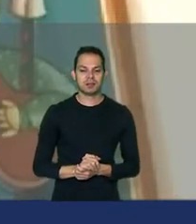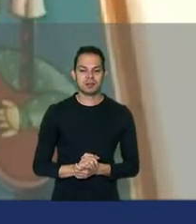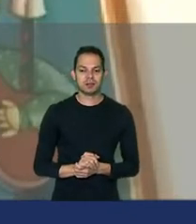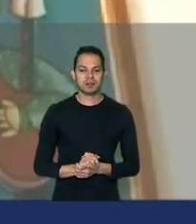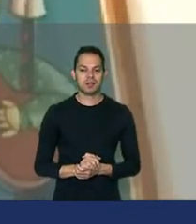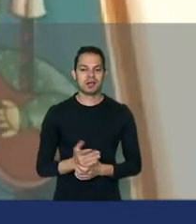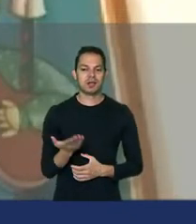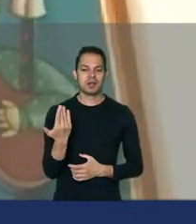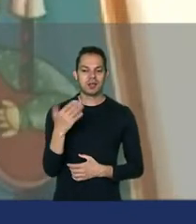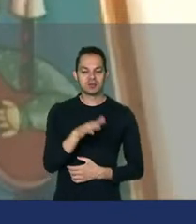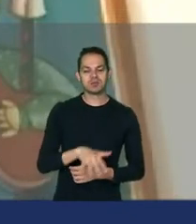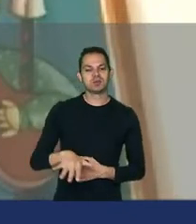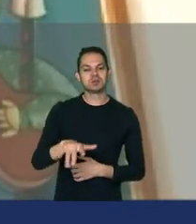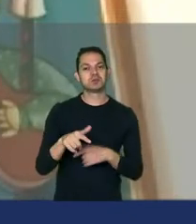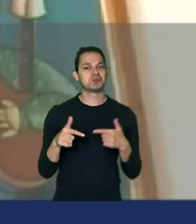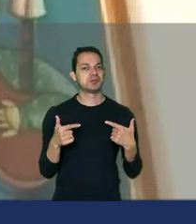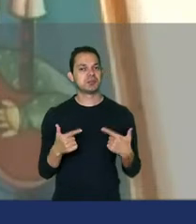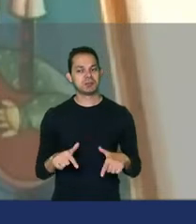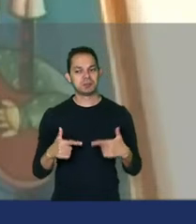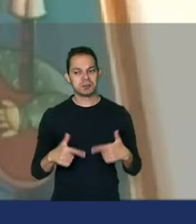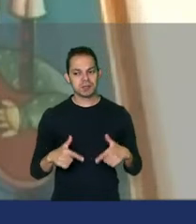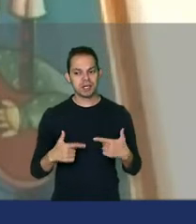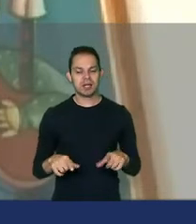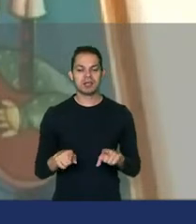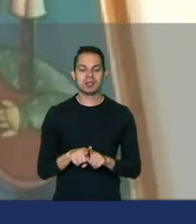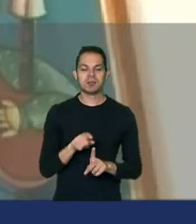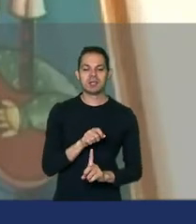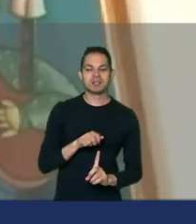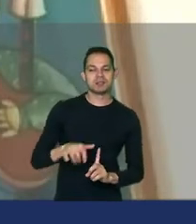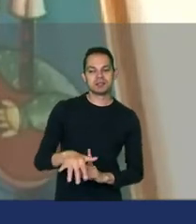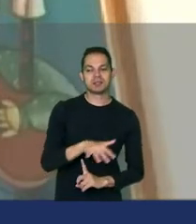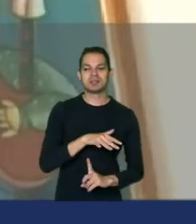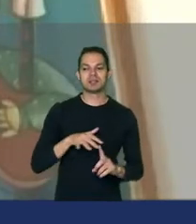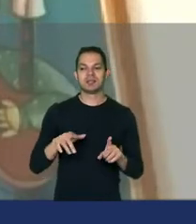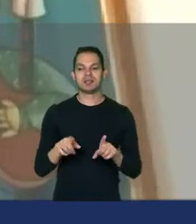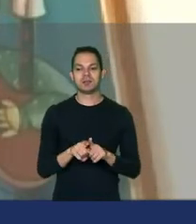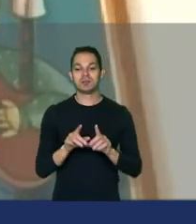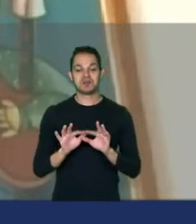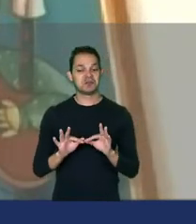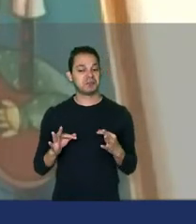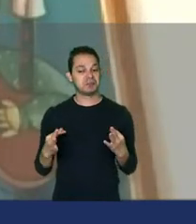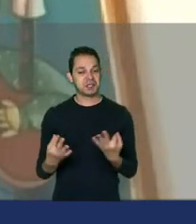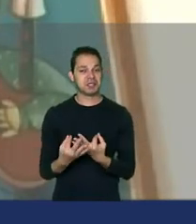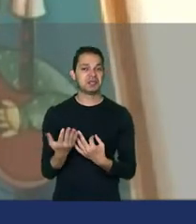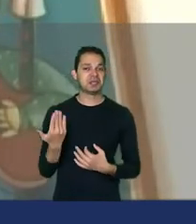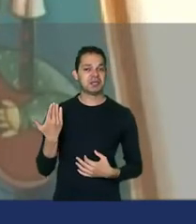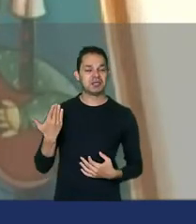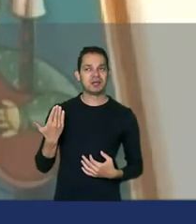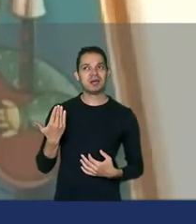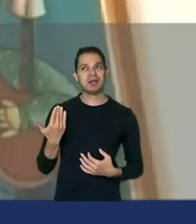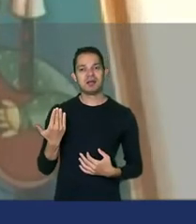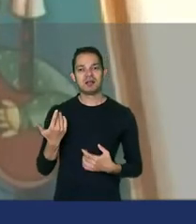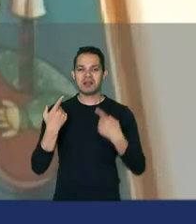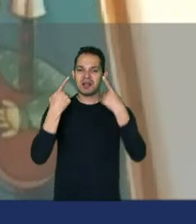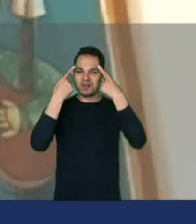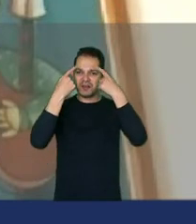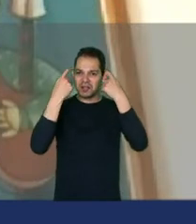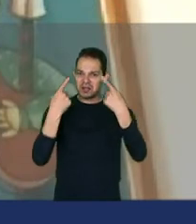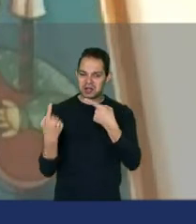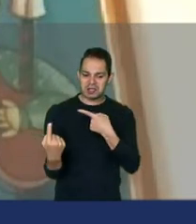POLÍTICA, É NO MUNDO DO TRABALHO, É NO MUNDO DA SOCIEDADE, É NO MUNDO DA FAMÍLIA, É NO MUNDO DA VIOLÊNCIA CONTRA A MULHER.